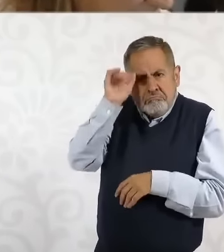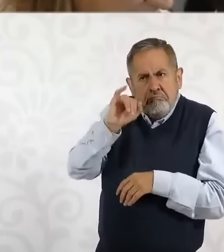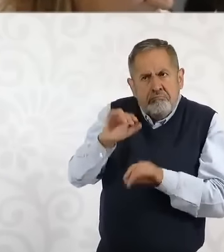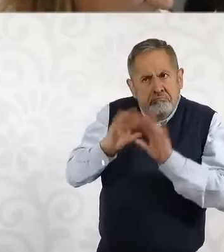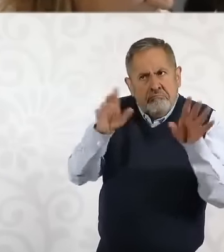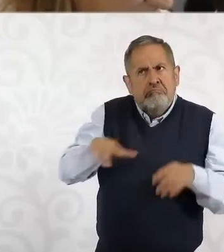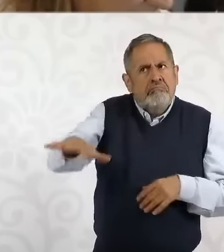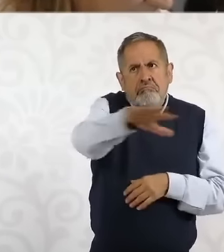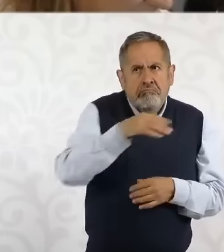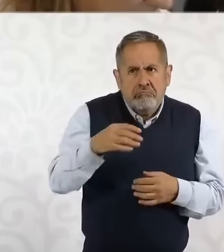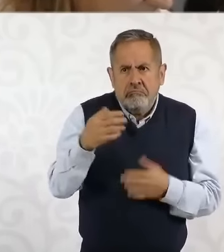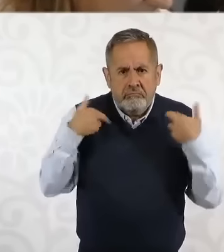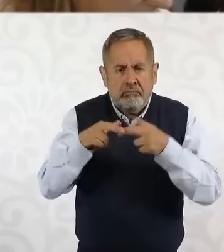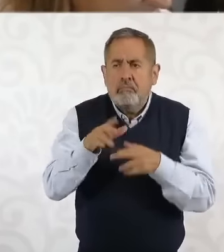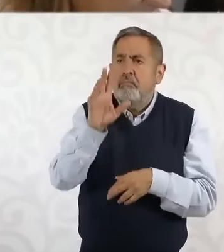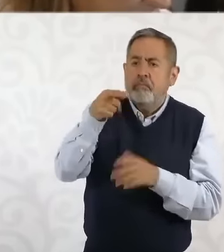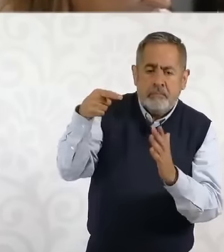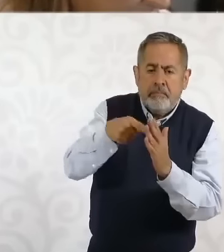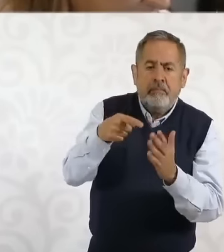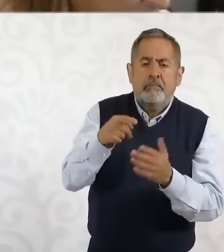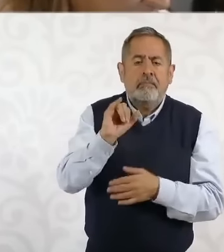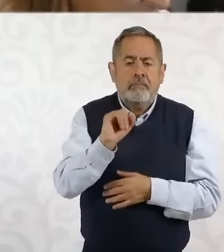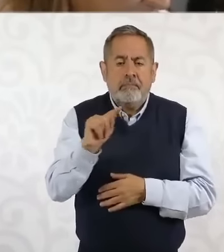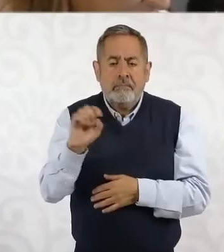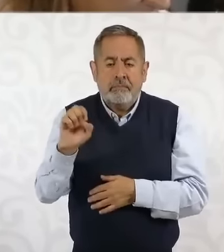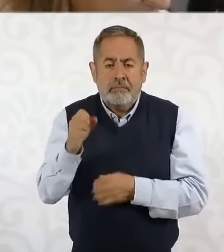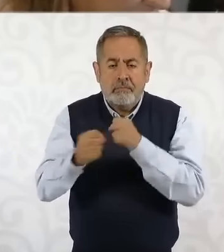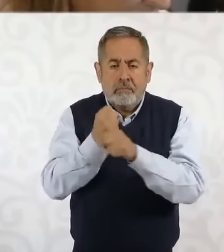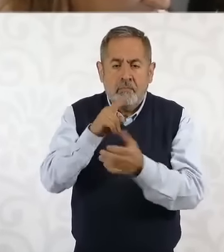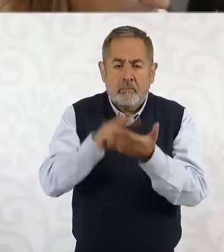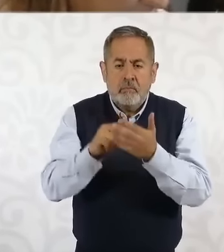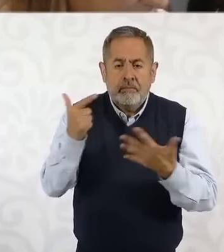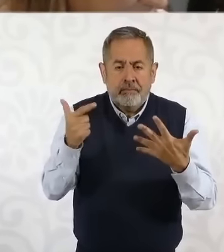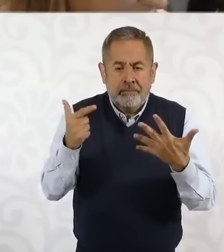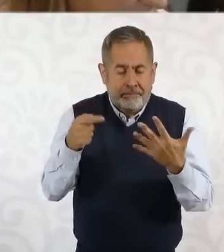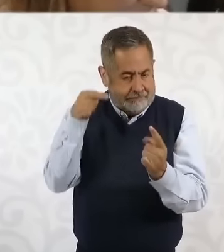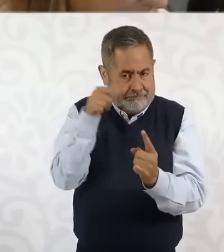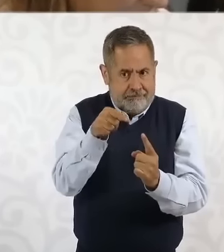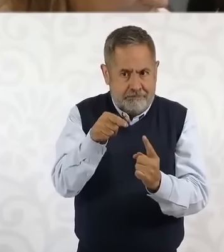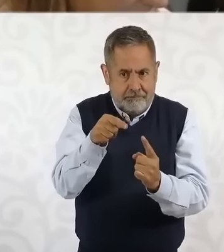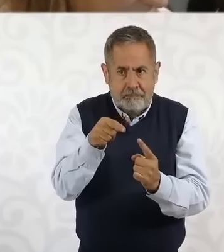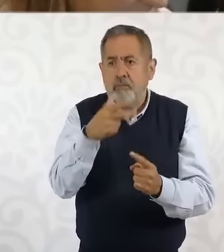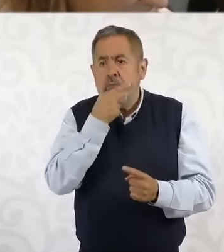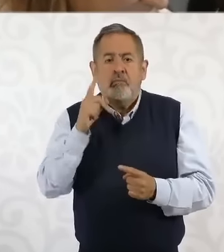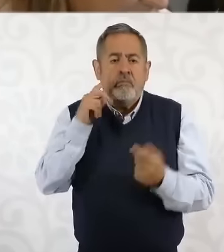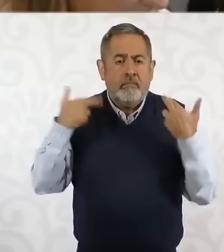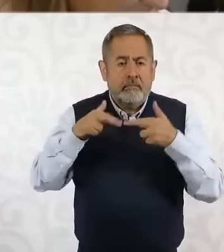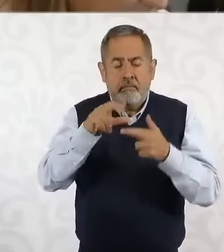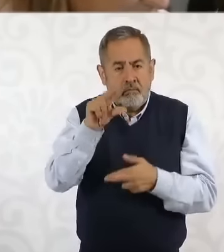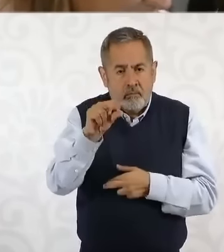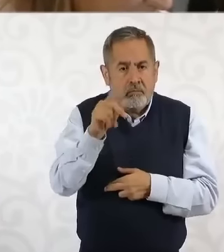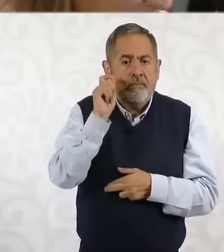la la derogación de ley del liste de 2007, no es solamente eh maestros y maestras, es todos los